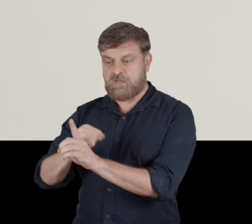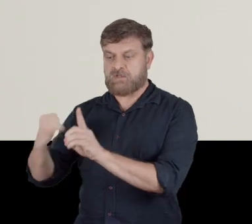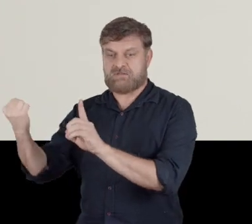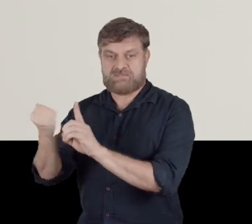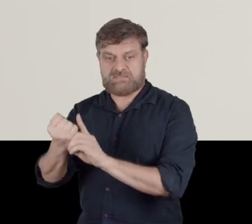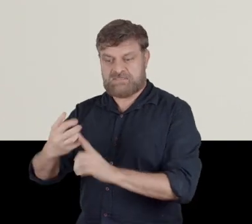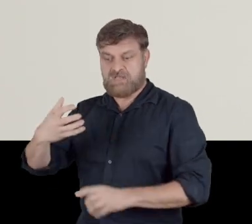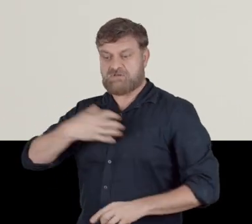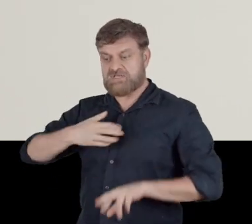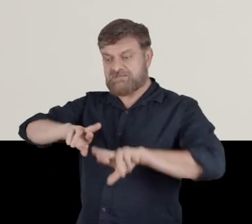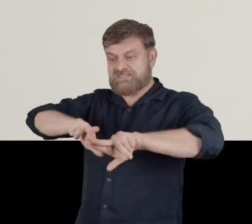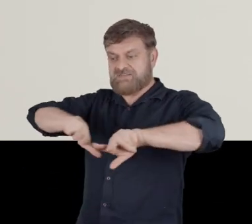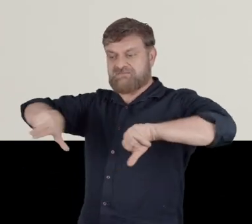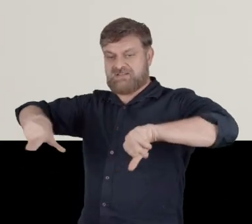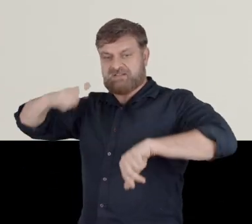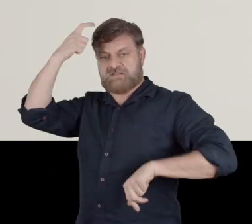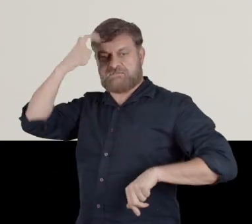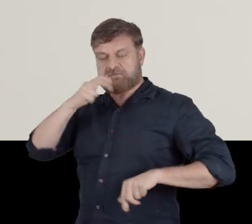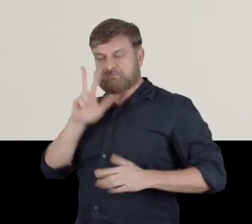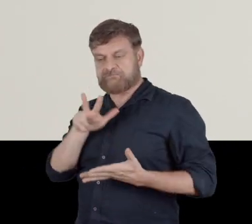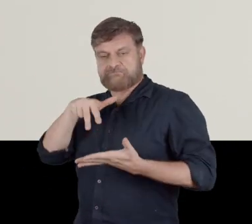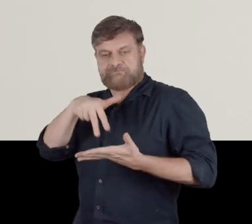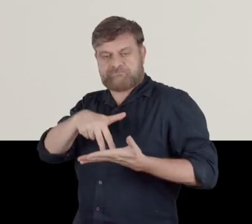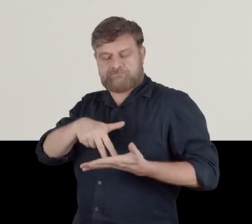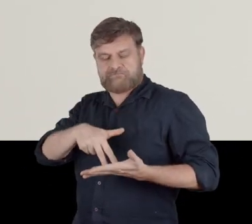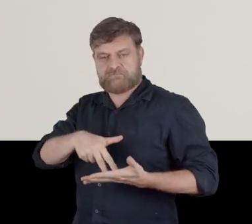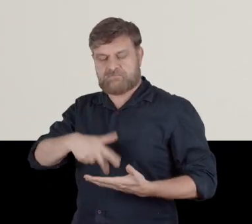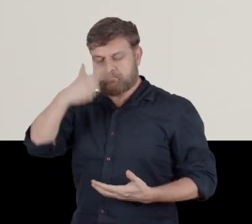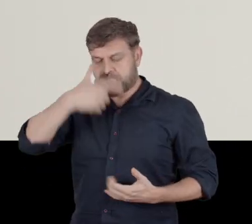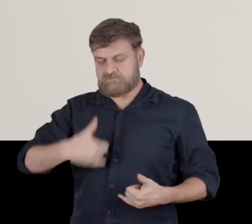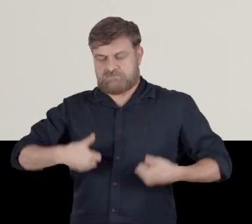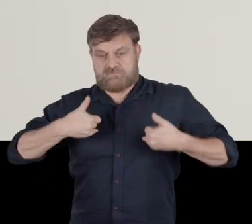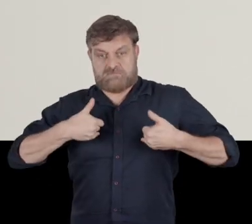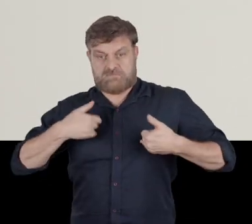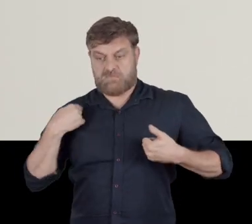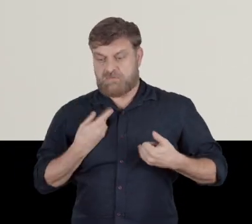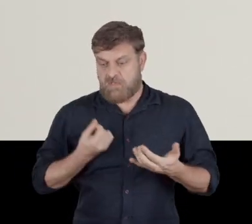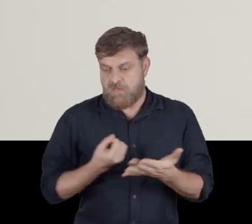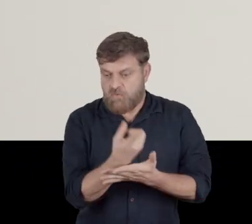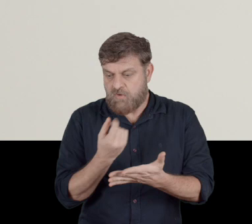outras formas de você fazer essa confirmação, a gente é pelo consumo.